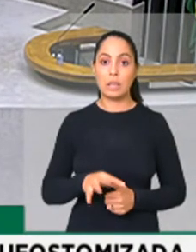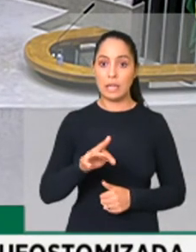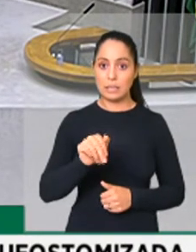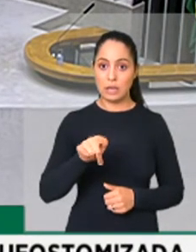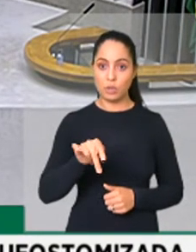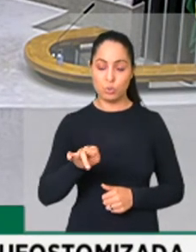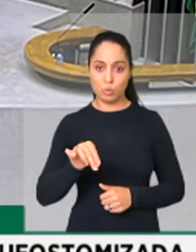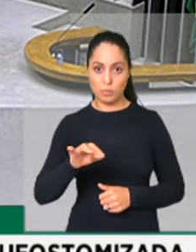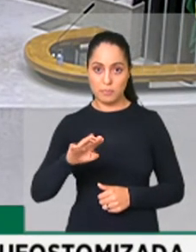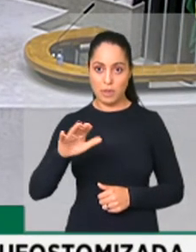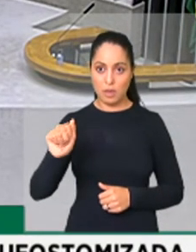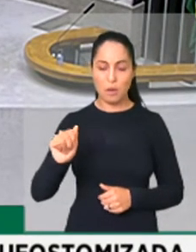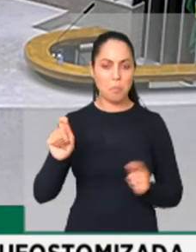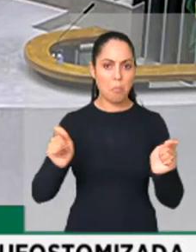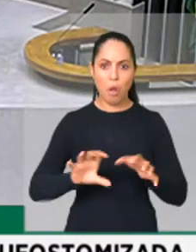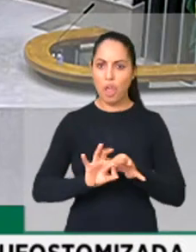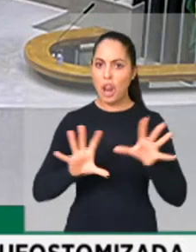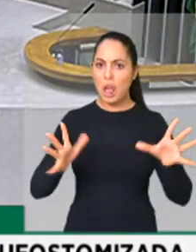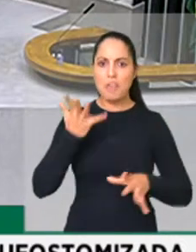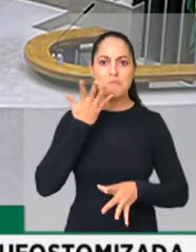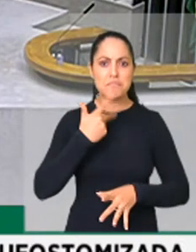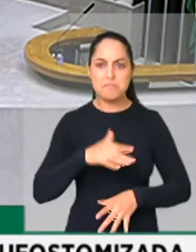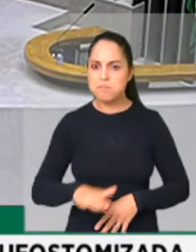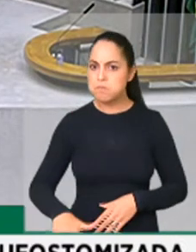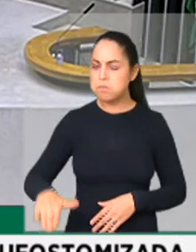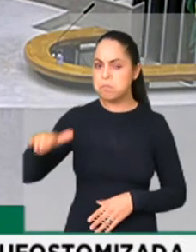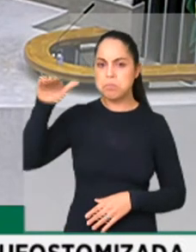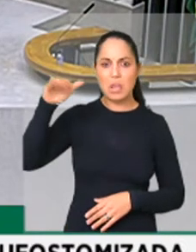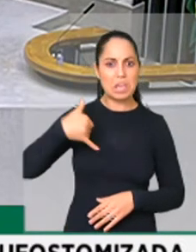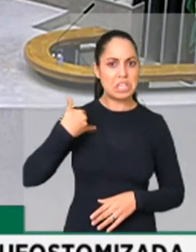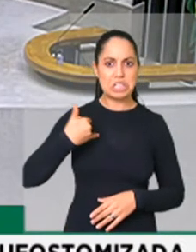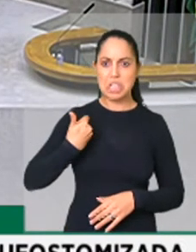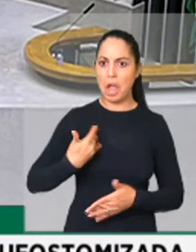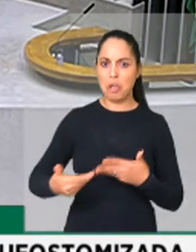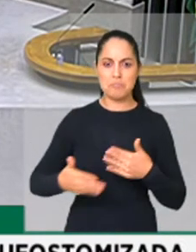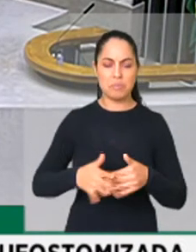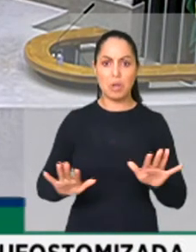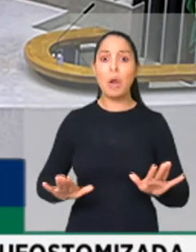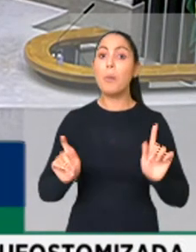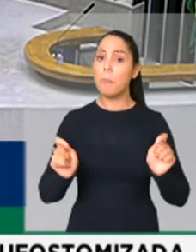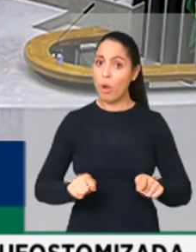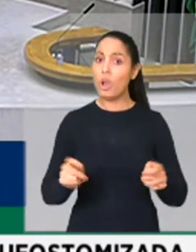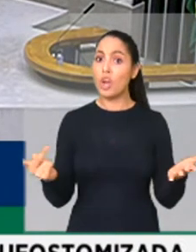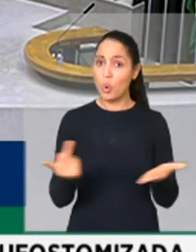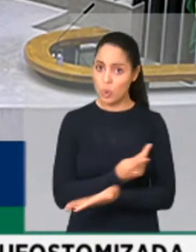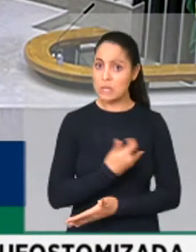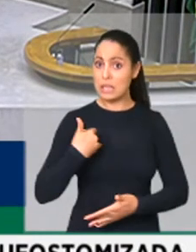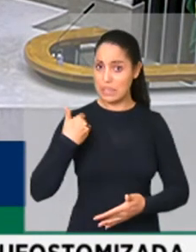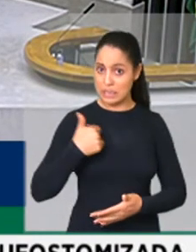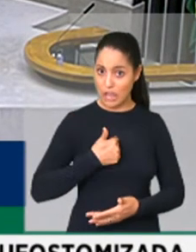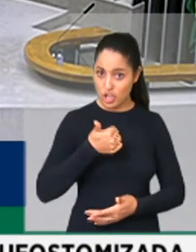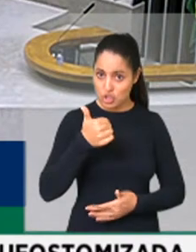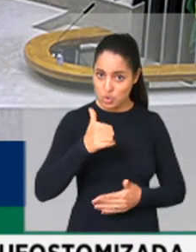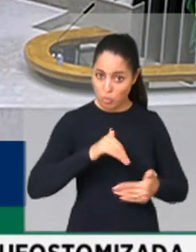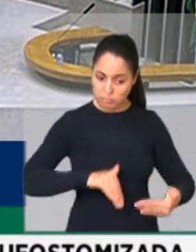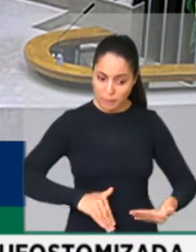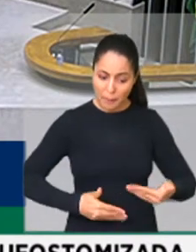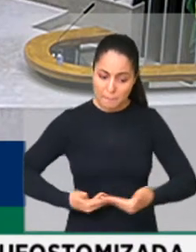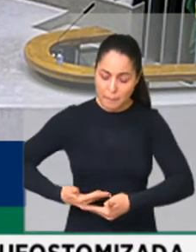VENTILAÇÃO PROLONGADA. A CRIAÇÃO DO DIA NACIONAL DA CRIANÇA TRAQUEOSTOMIZADA ESTÁ SENDO PROPOSTA PELO